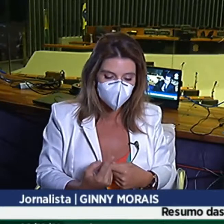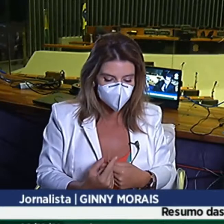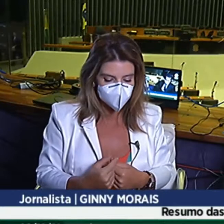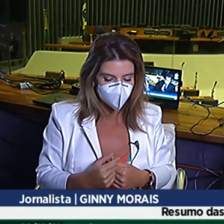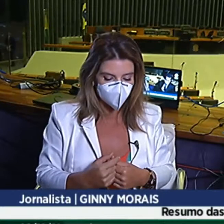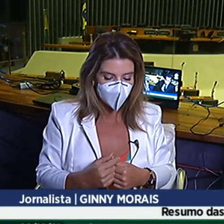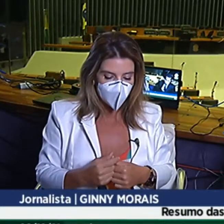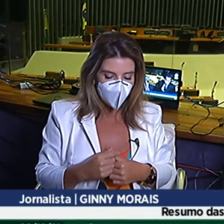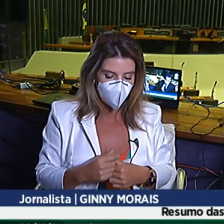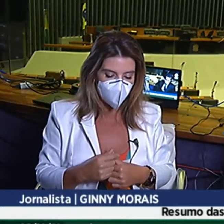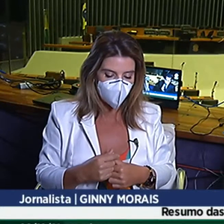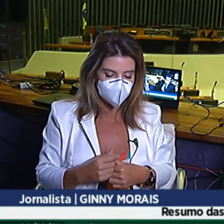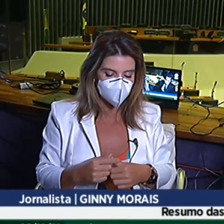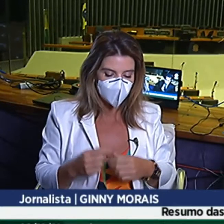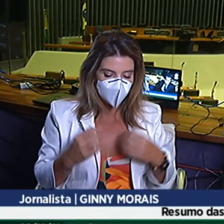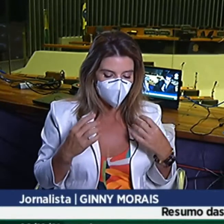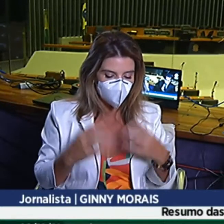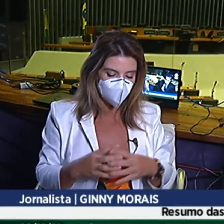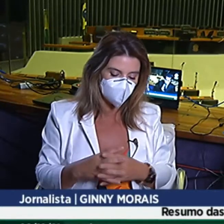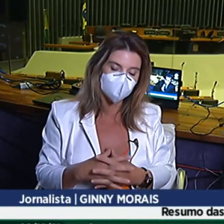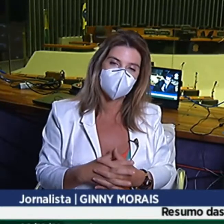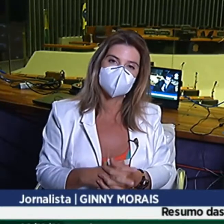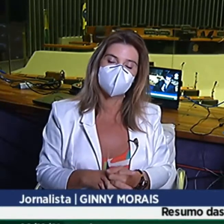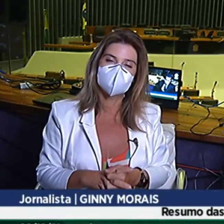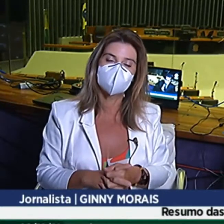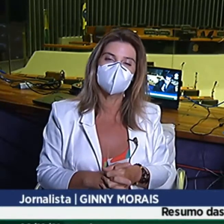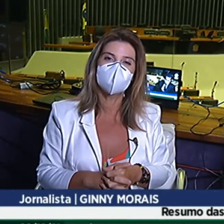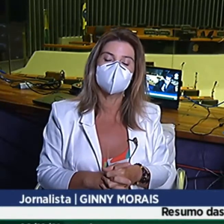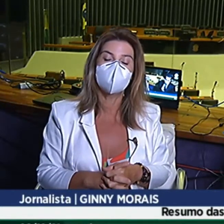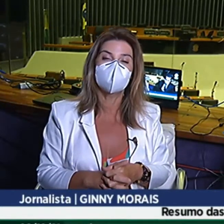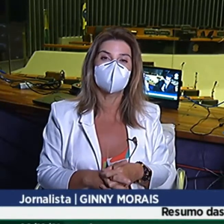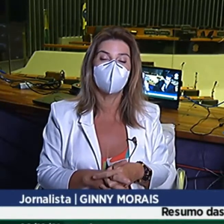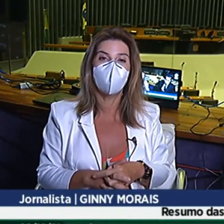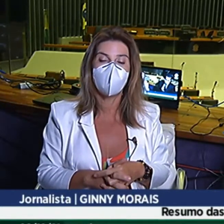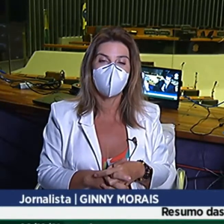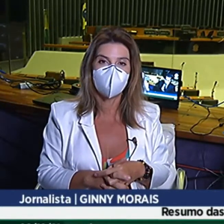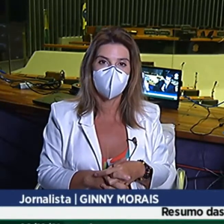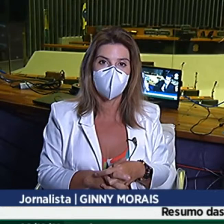AUMENTA EM MAIS 1% O REPASSE DO FUNDO DE PARTICIPAÇÃO DOS MUNICÍPIOS, O FPM, QUE PRA MUITAS PREFEITURAS É A